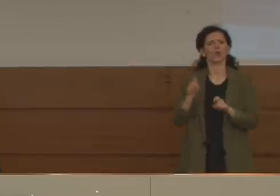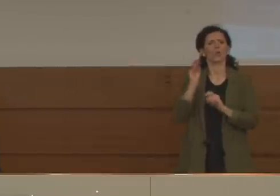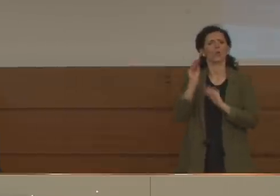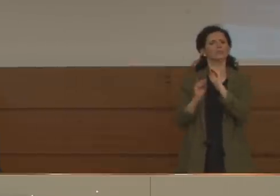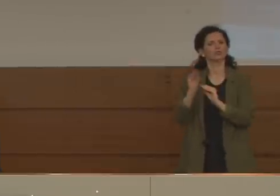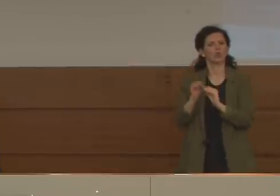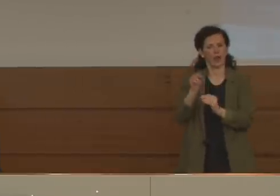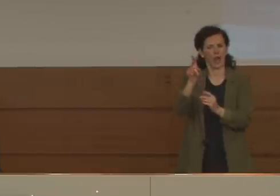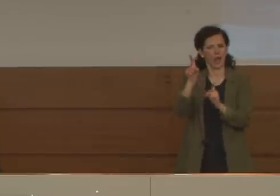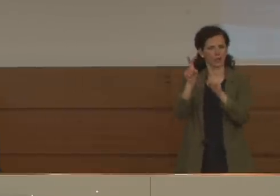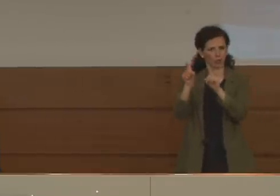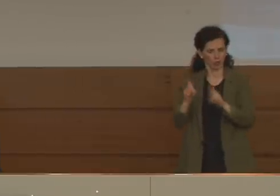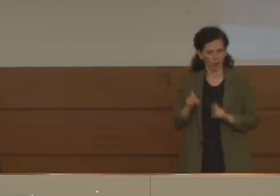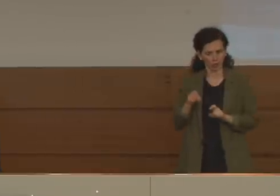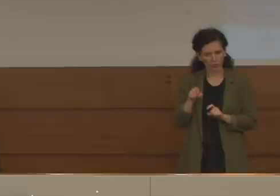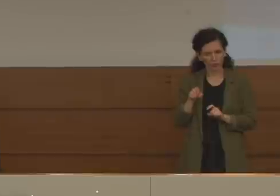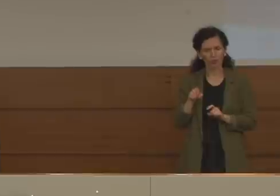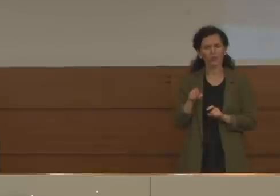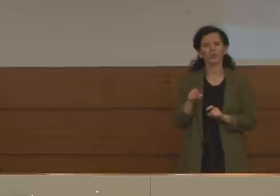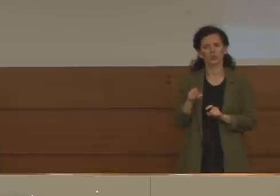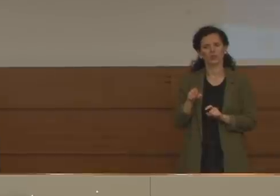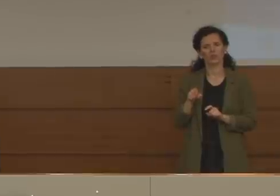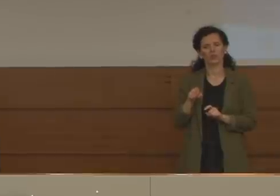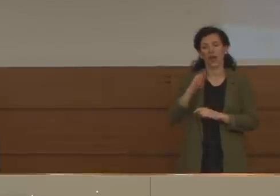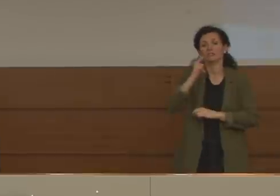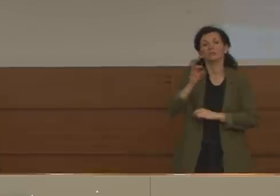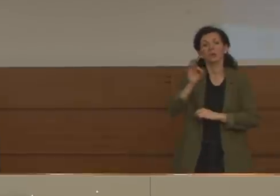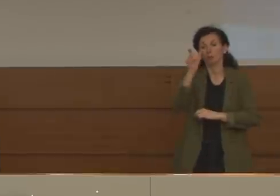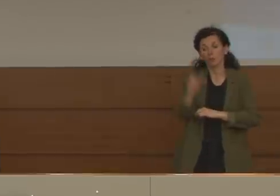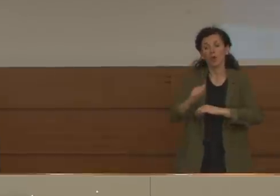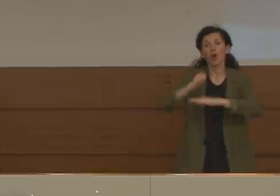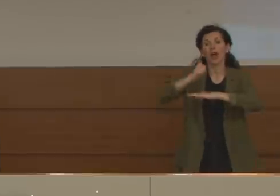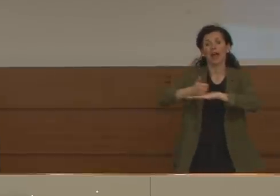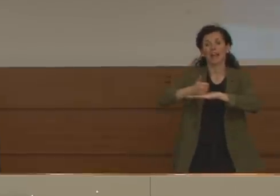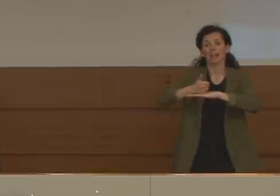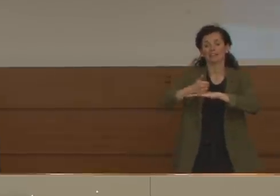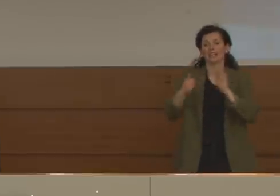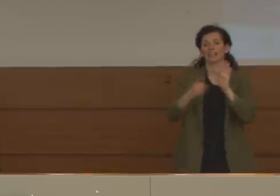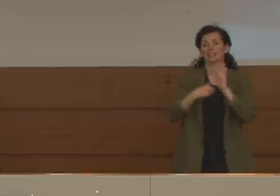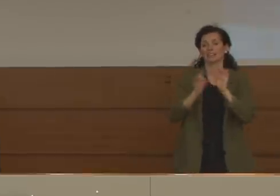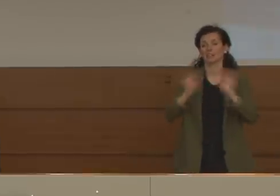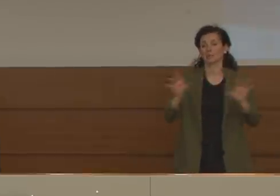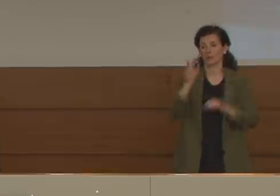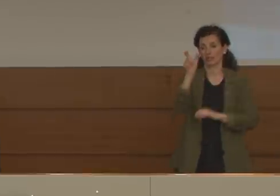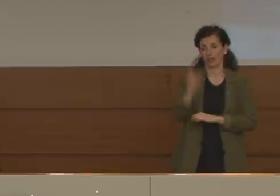Garante Nazionale per le Persone private della libertà, soltanto 236 residenze,